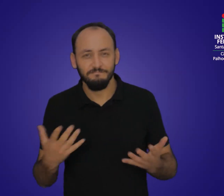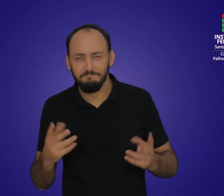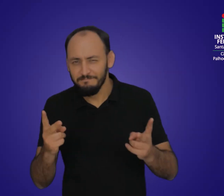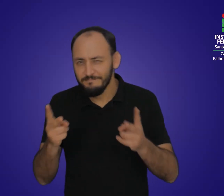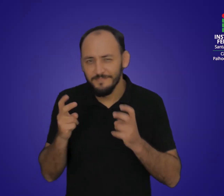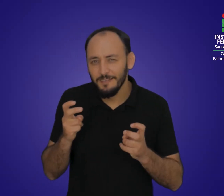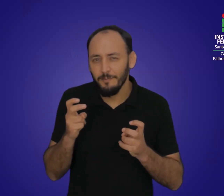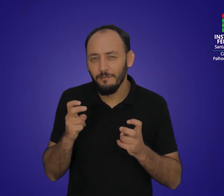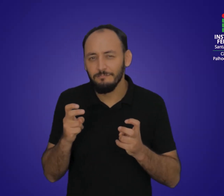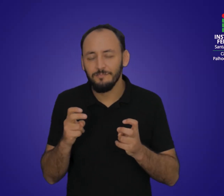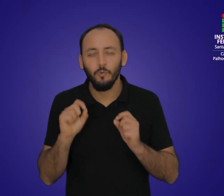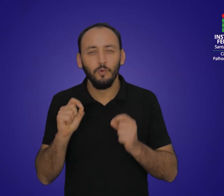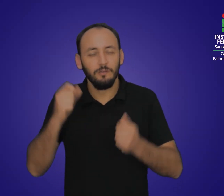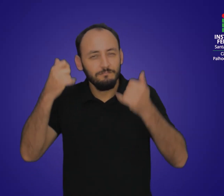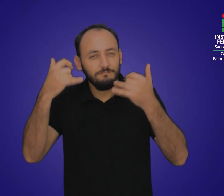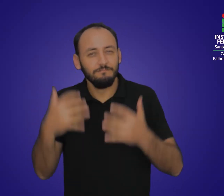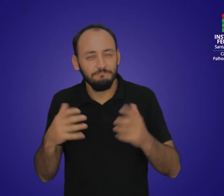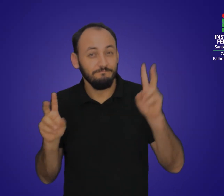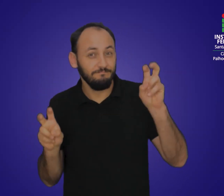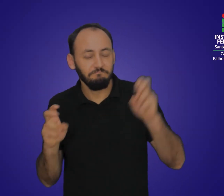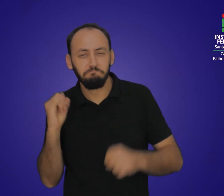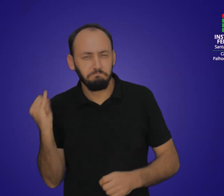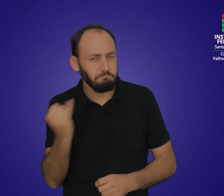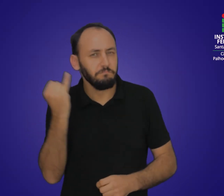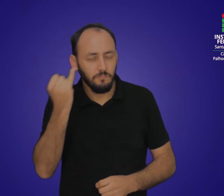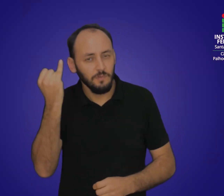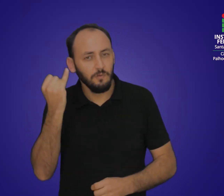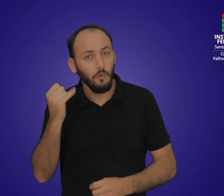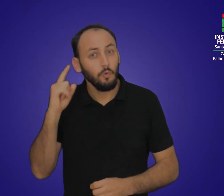Perceberam que o que ela diz é muito importante?